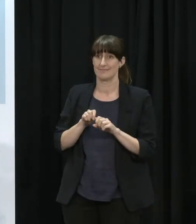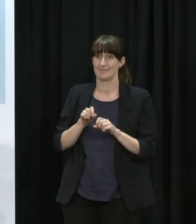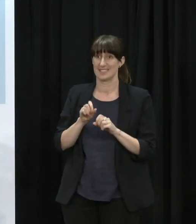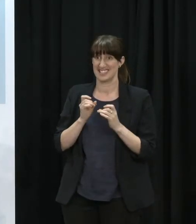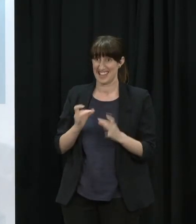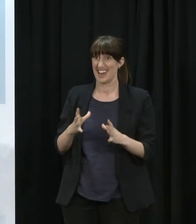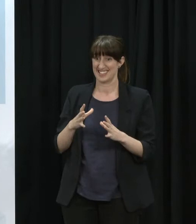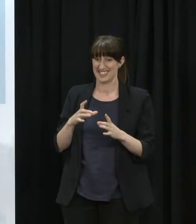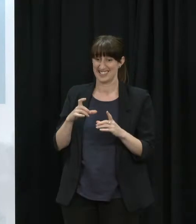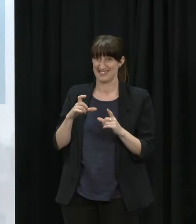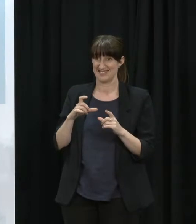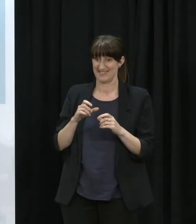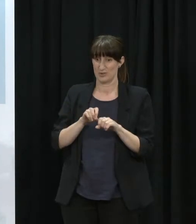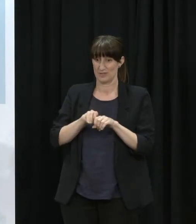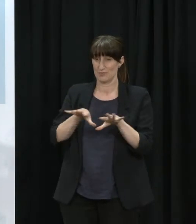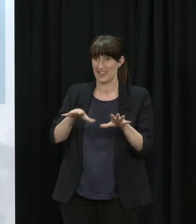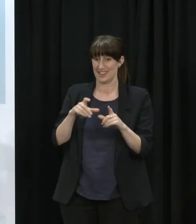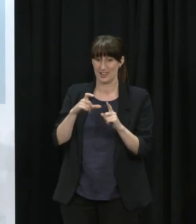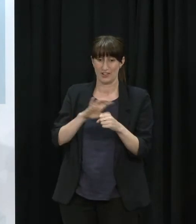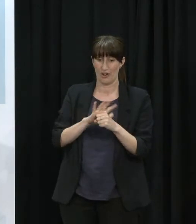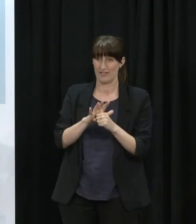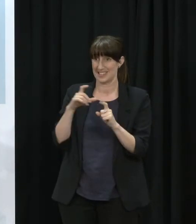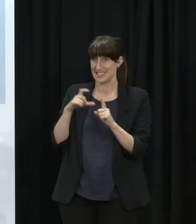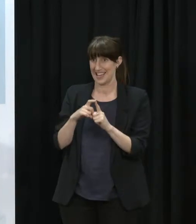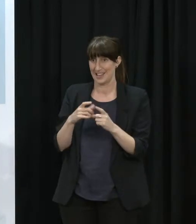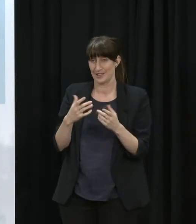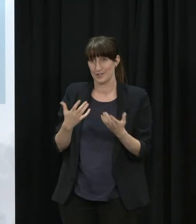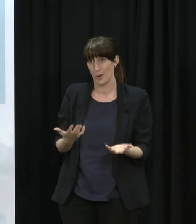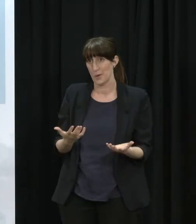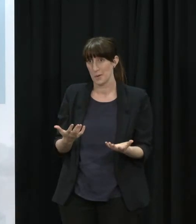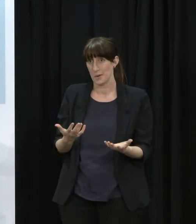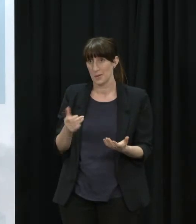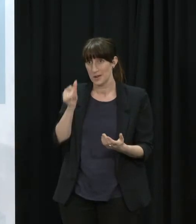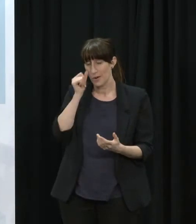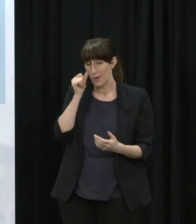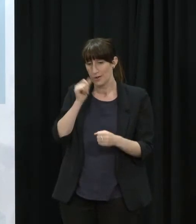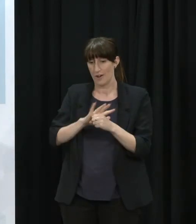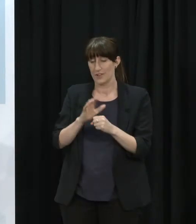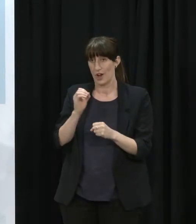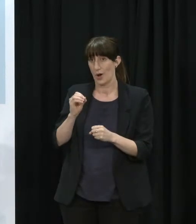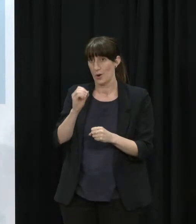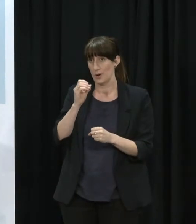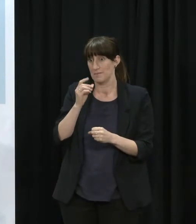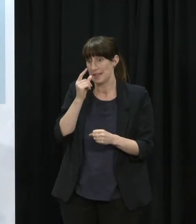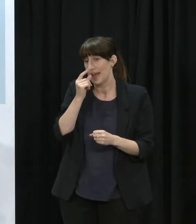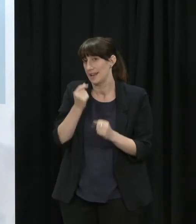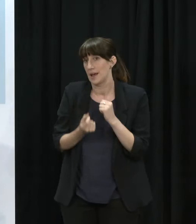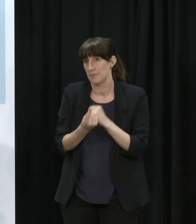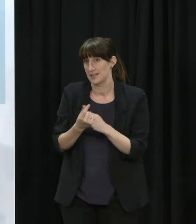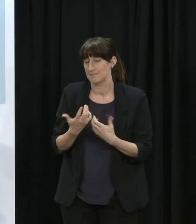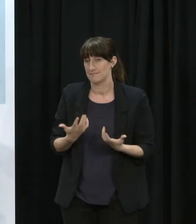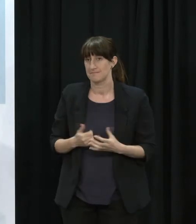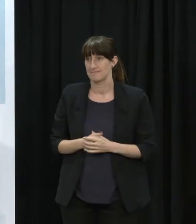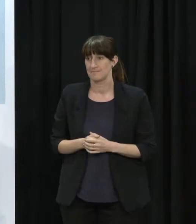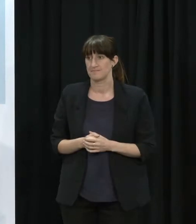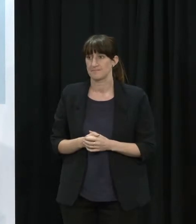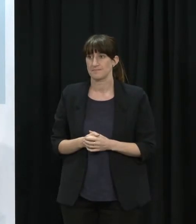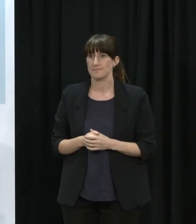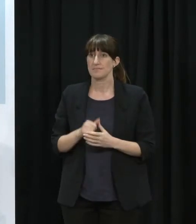matou ko te pakarutanga o Delta i timata i Akuhata i puta.